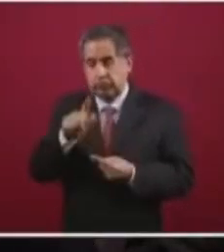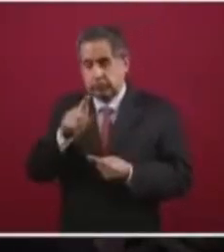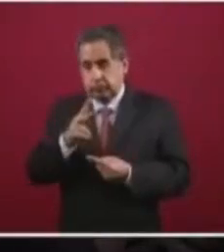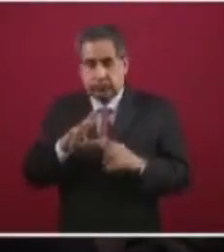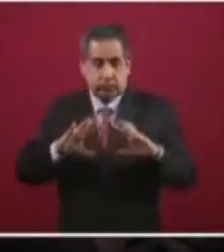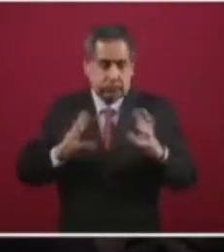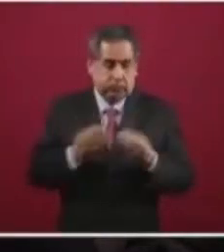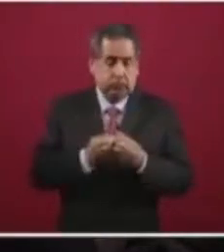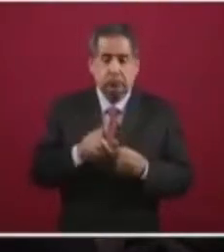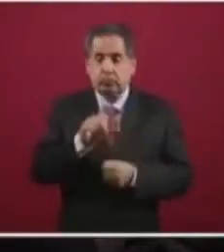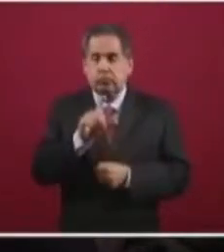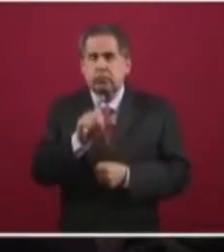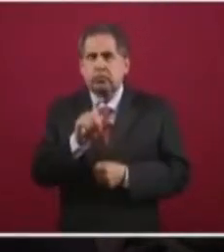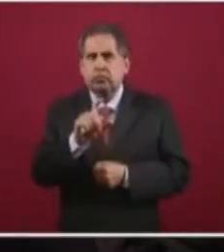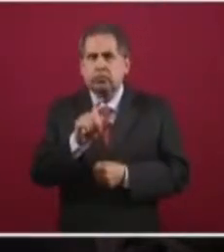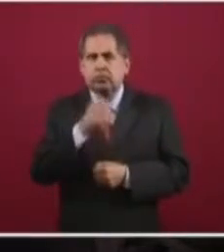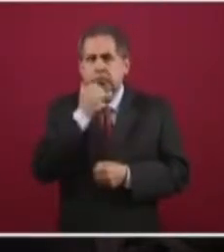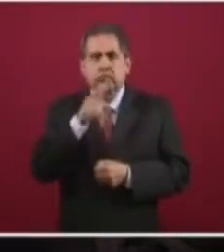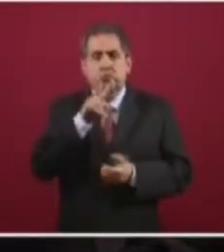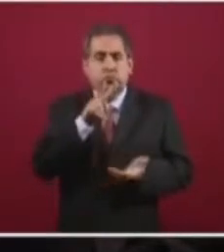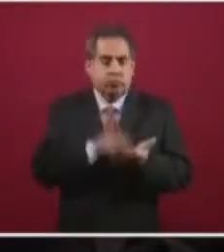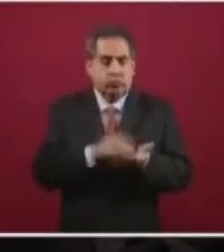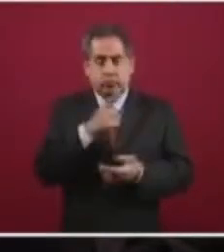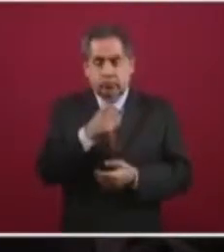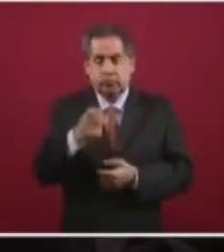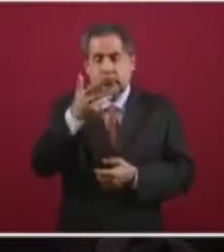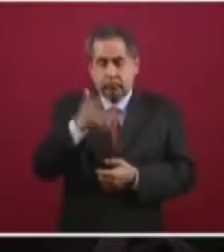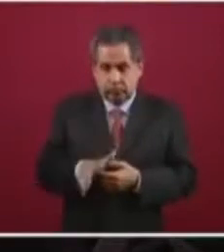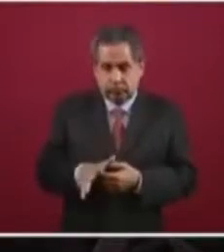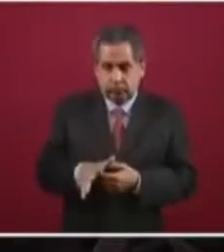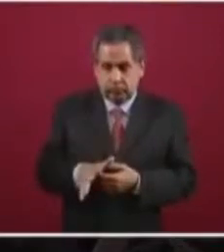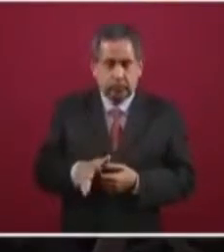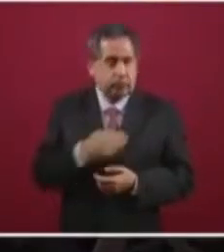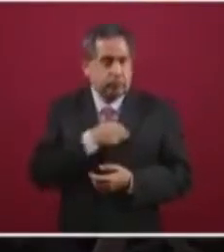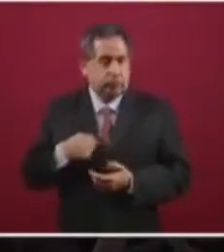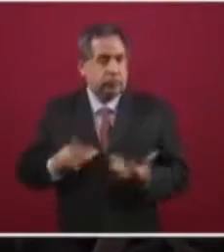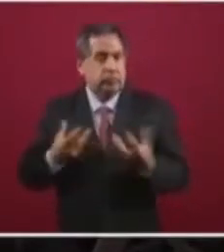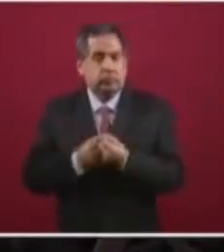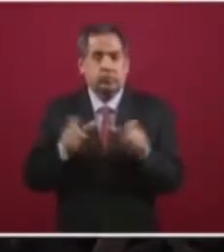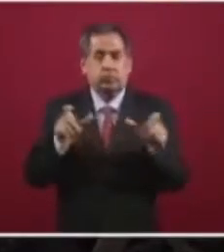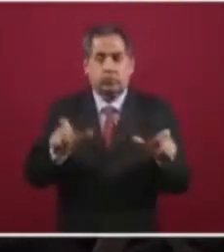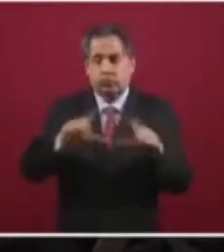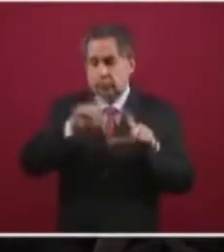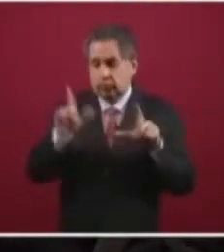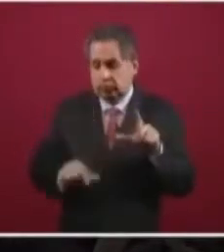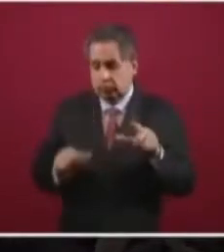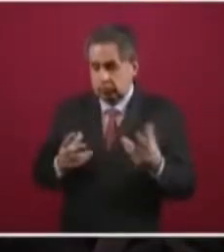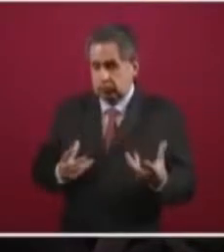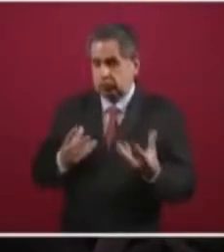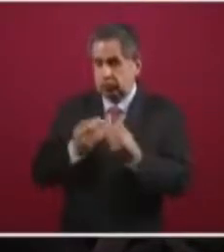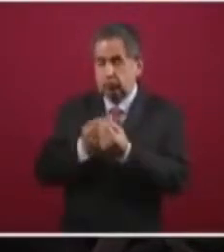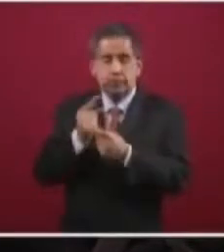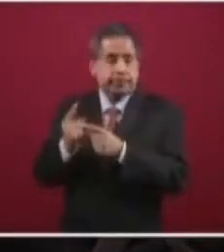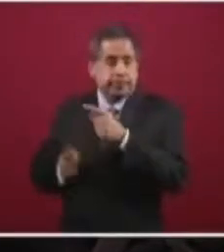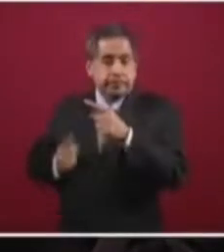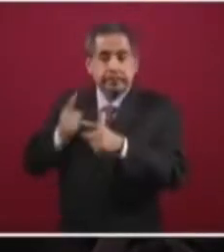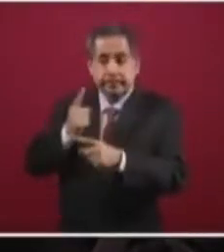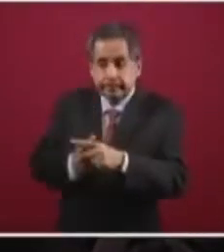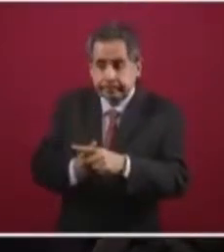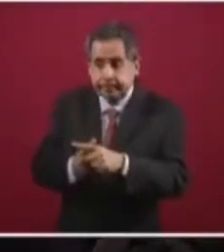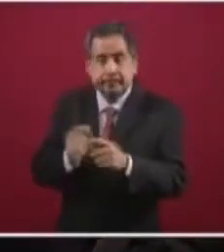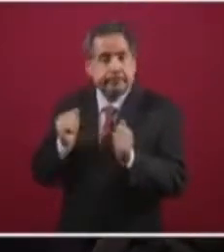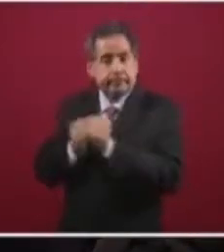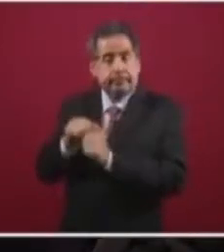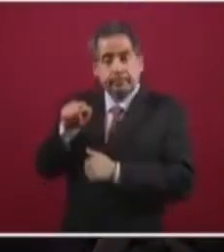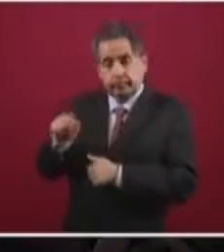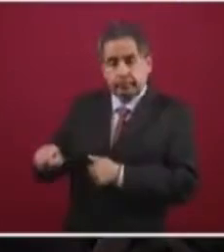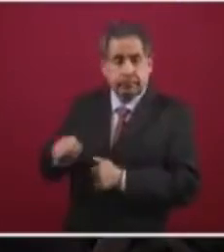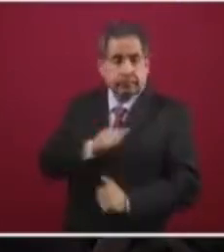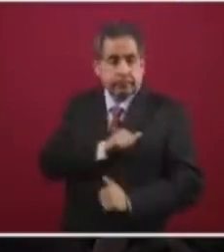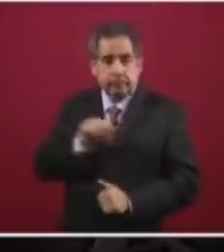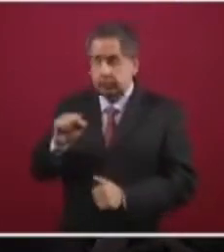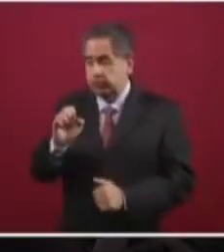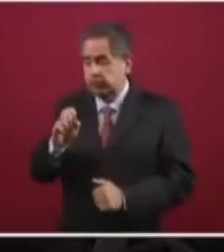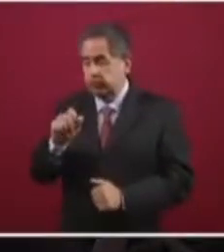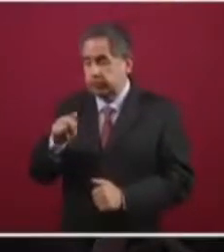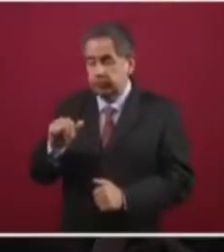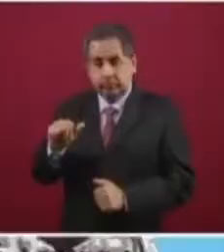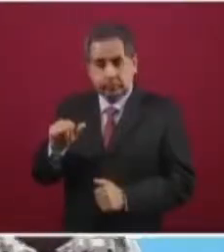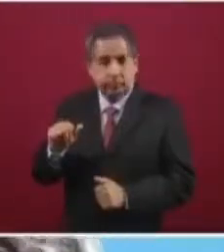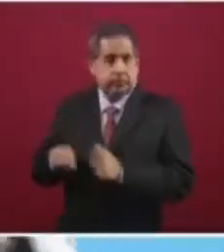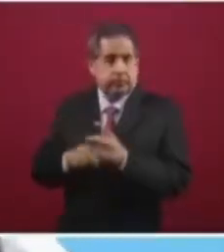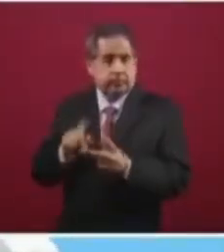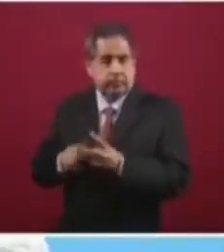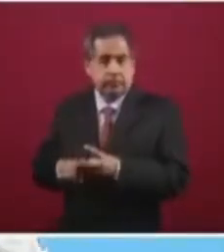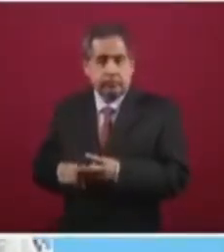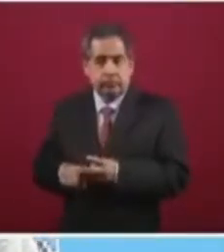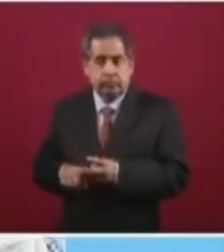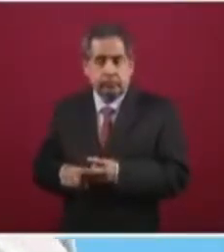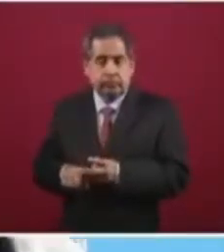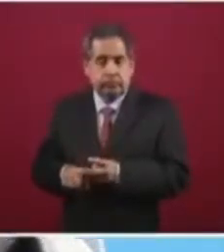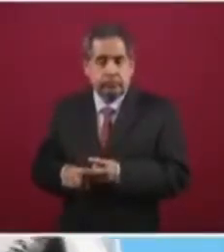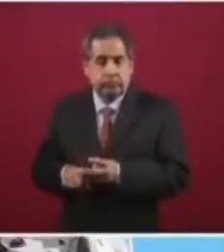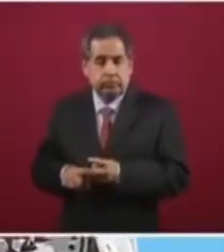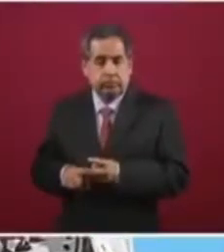de dos mil 110 integrantes de la Guardia Nacional, que sumados al despliegue permanente de Sedena